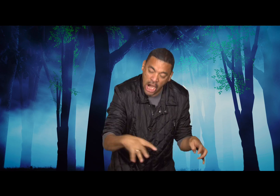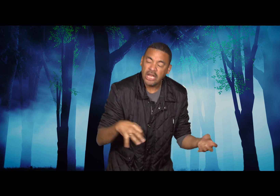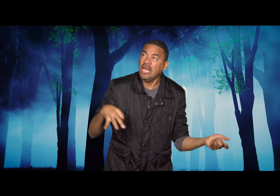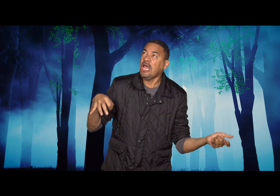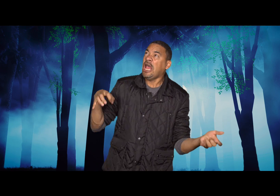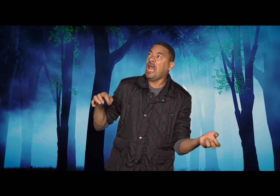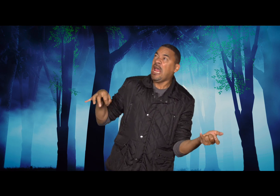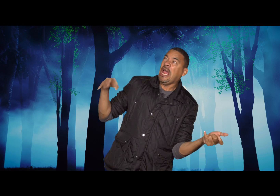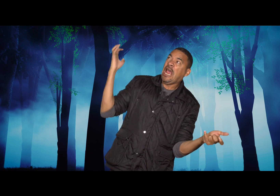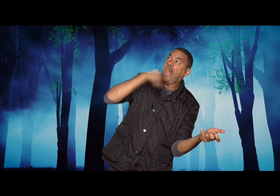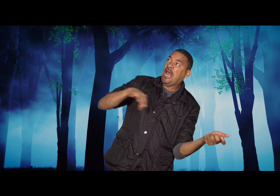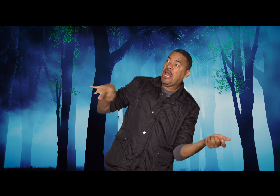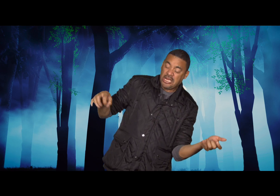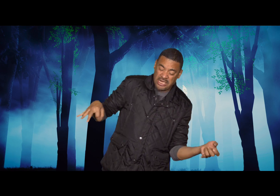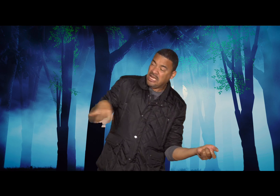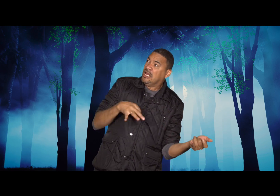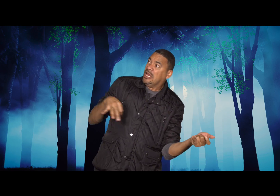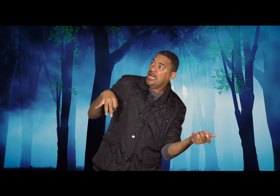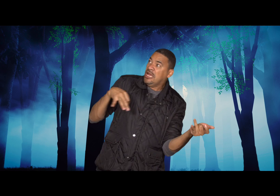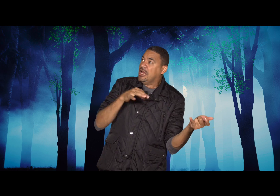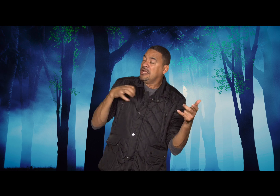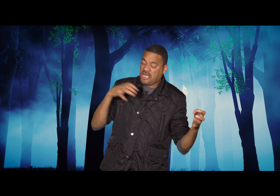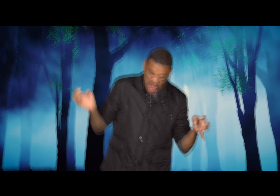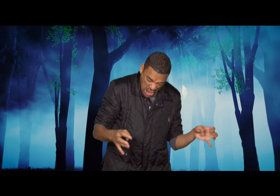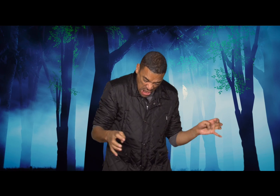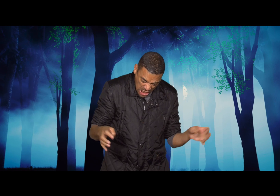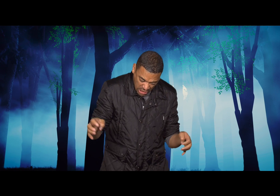El niño no paró de tocar y con la melodía el oso fue calmándose poco a poco